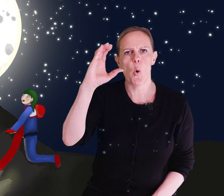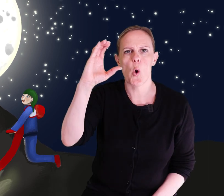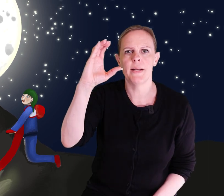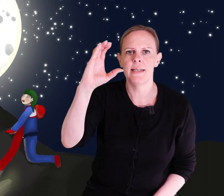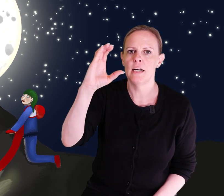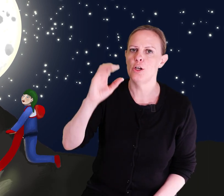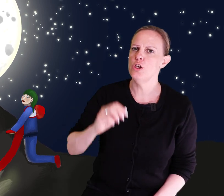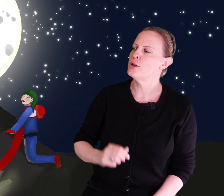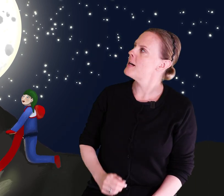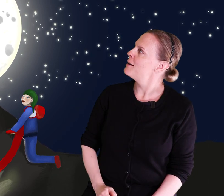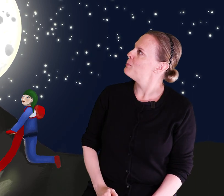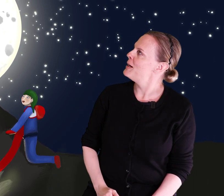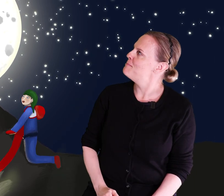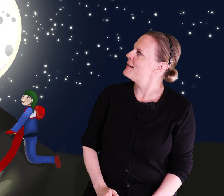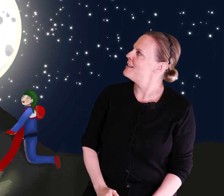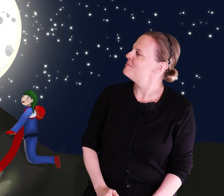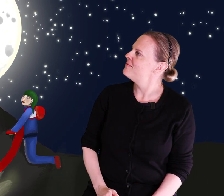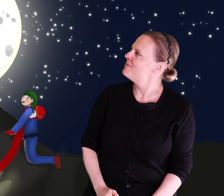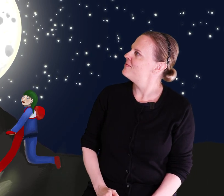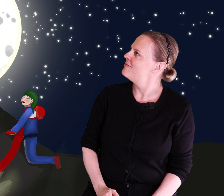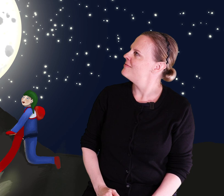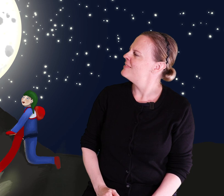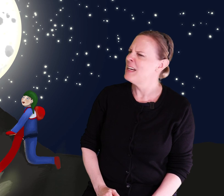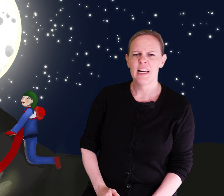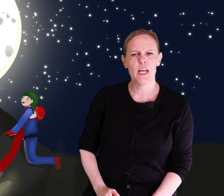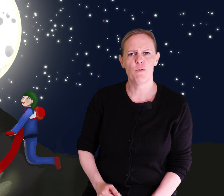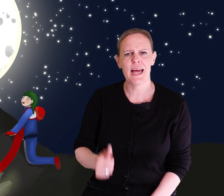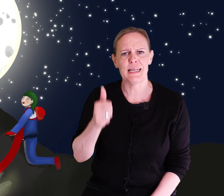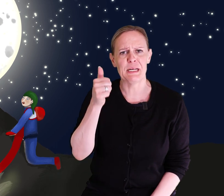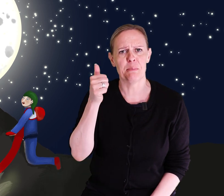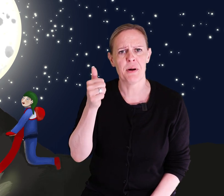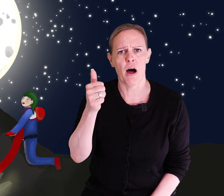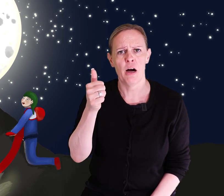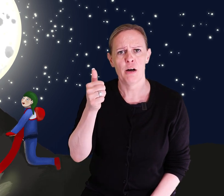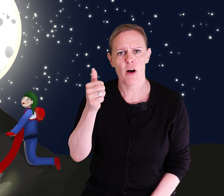månen lyser på himlen det är nog väldigt bra